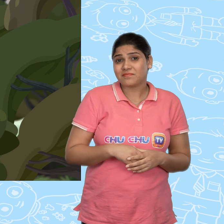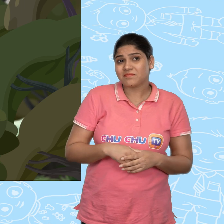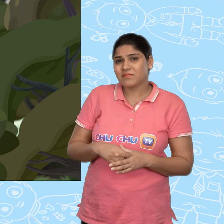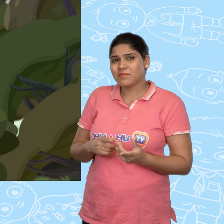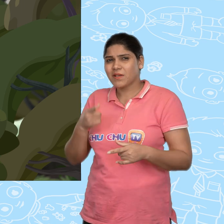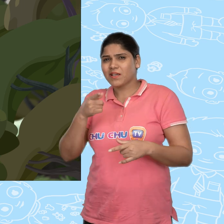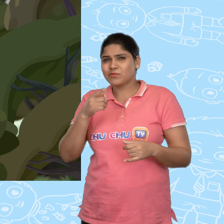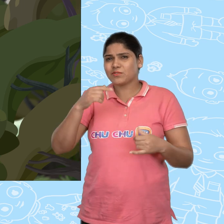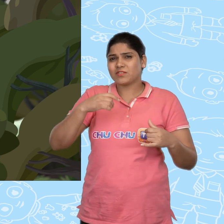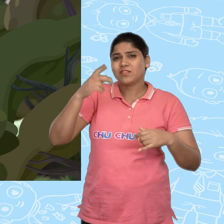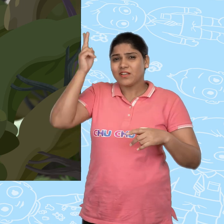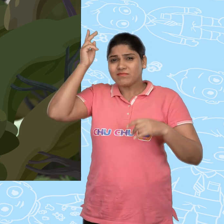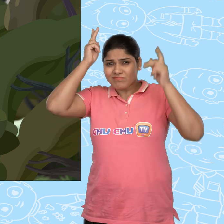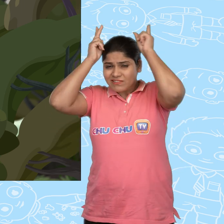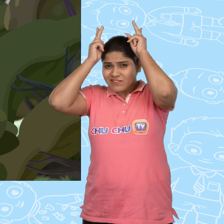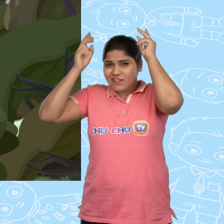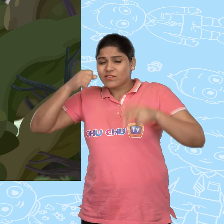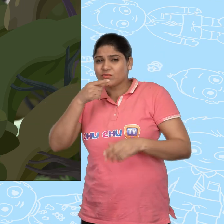मै उस खरगोश के साथ थोड़े मज़्ज़े करना चाहता हूँ.